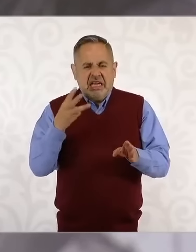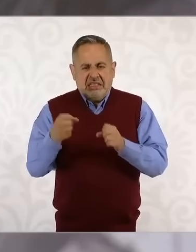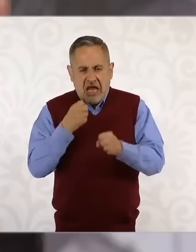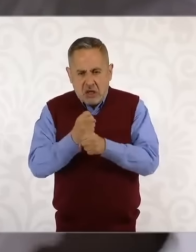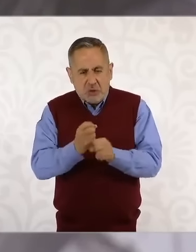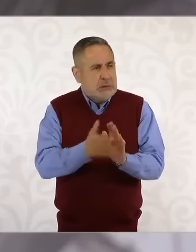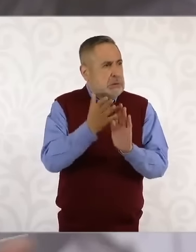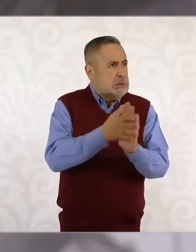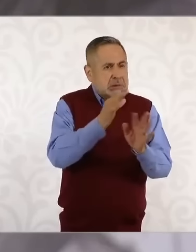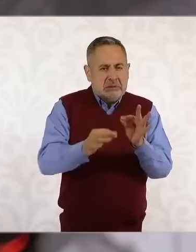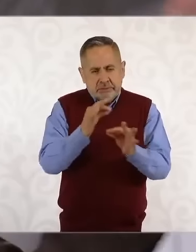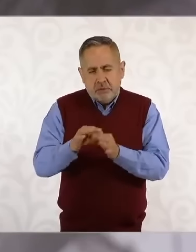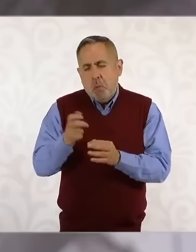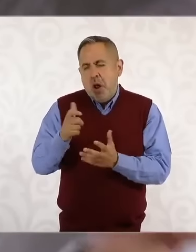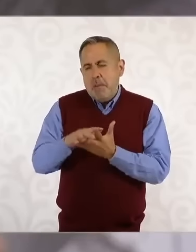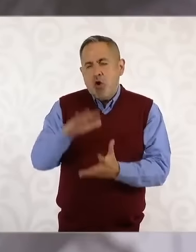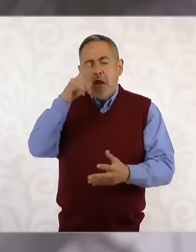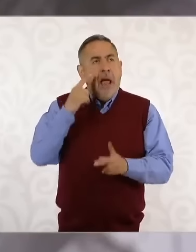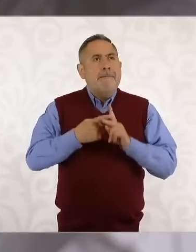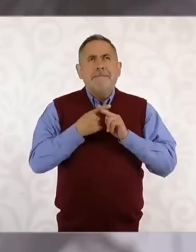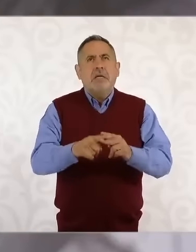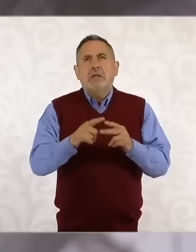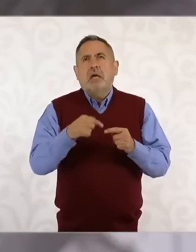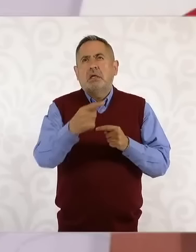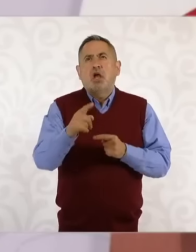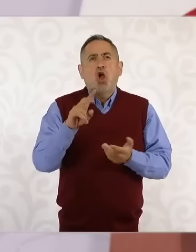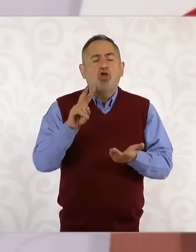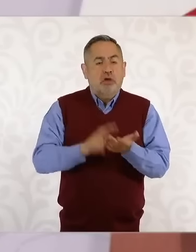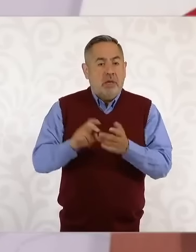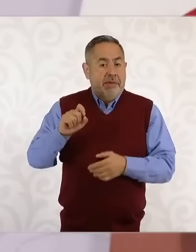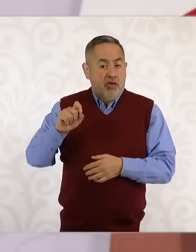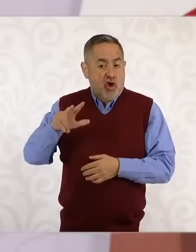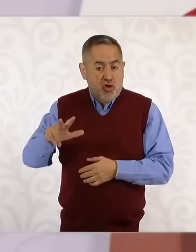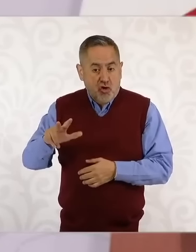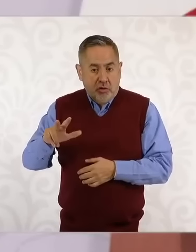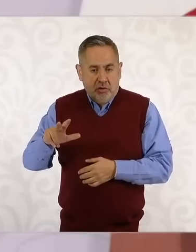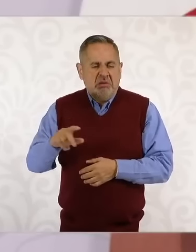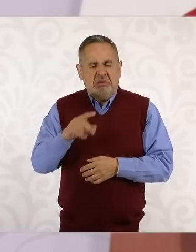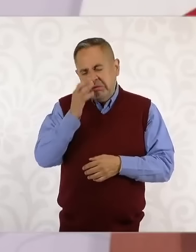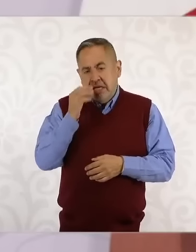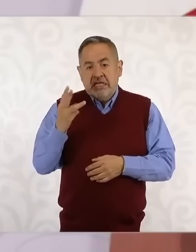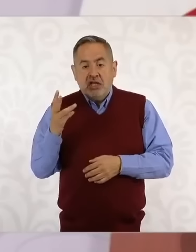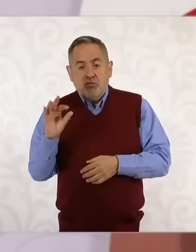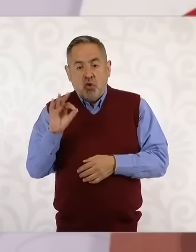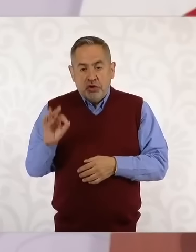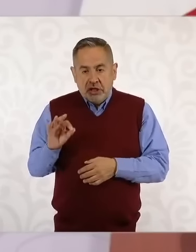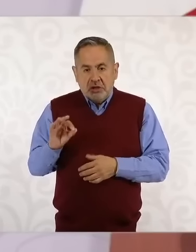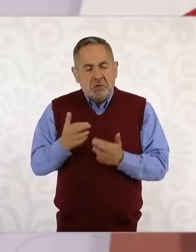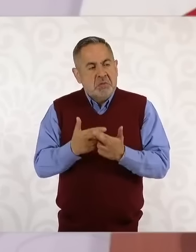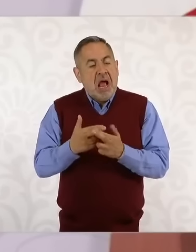eso la gran mayoría va a entrar en operación en 2028 y un solo un 3% se quedan al 2029